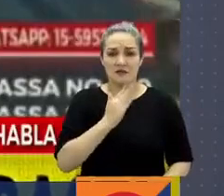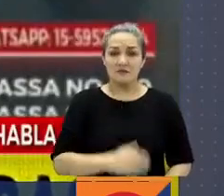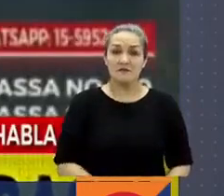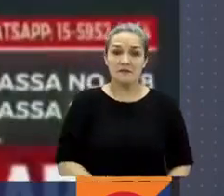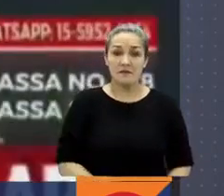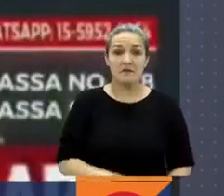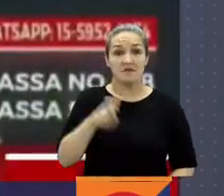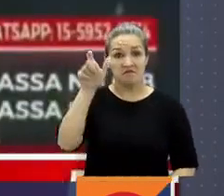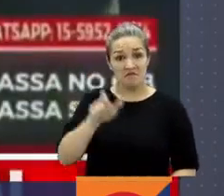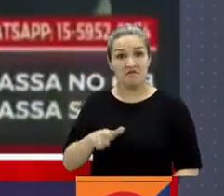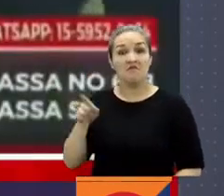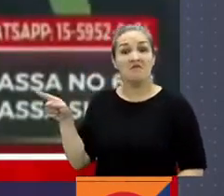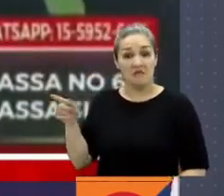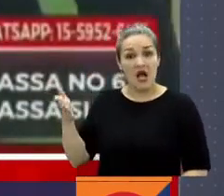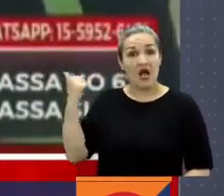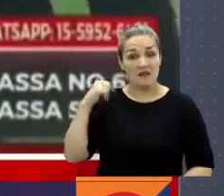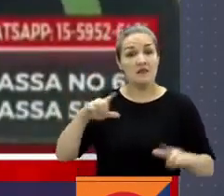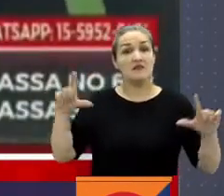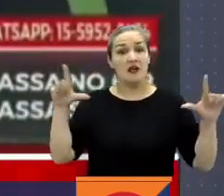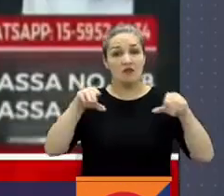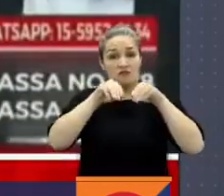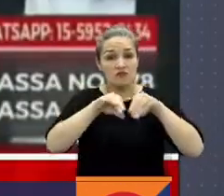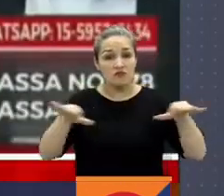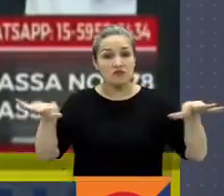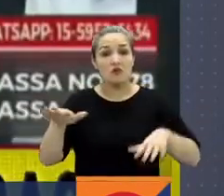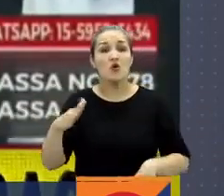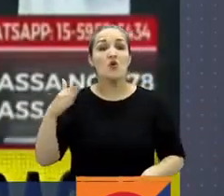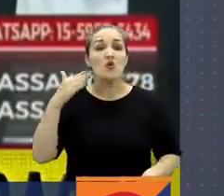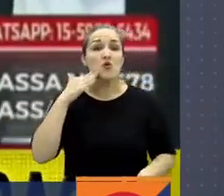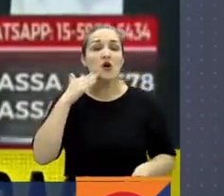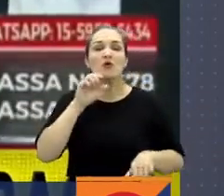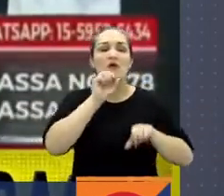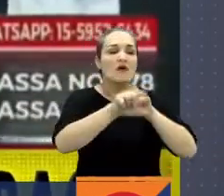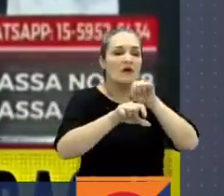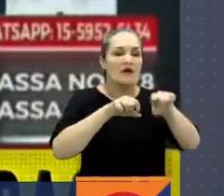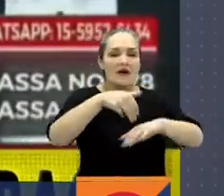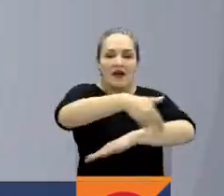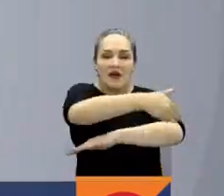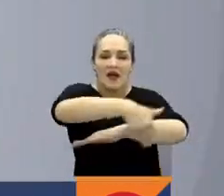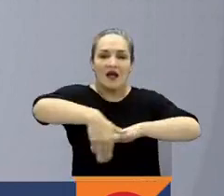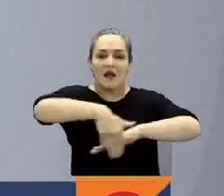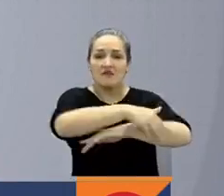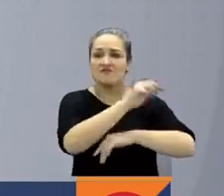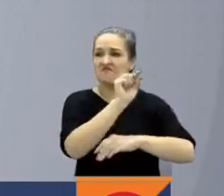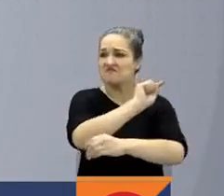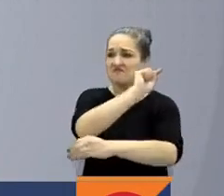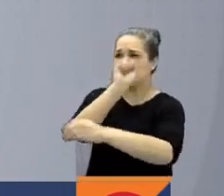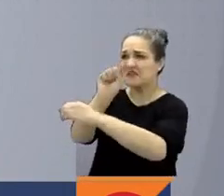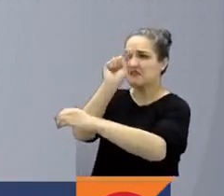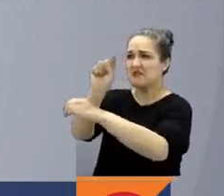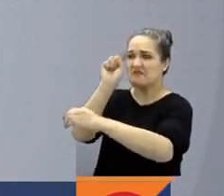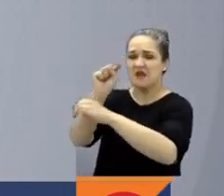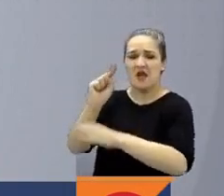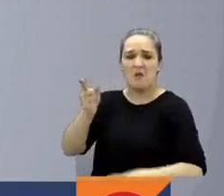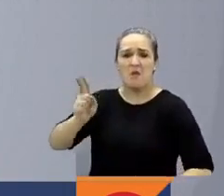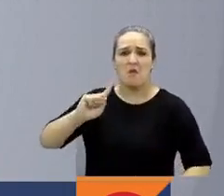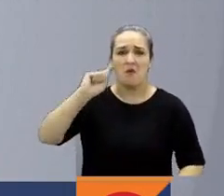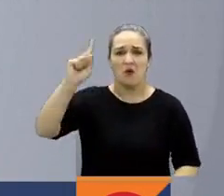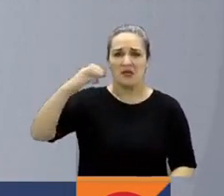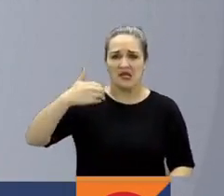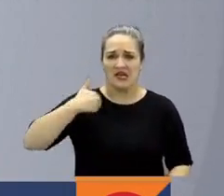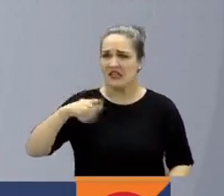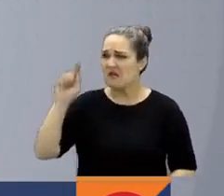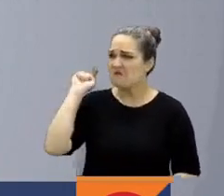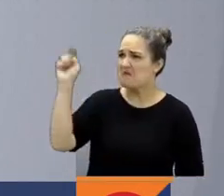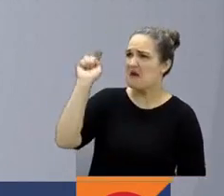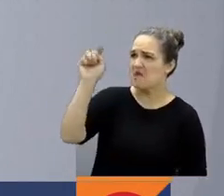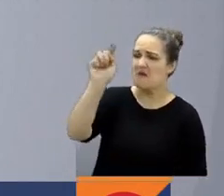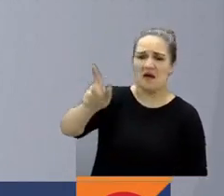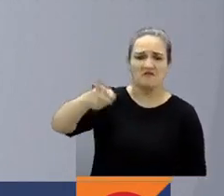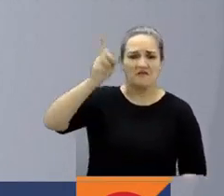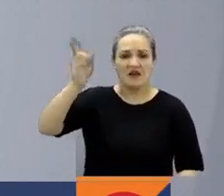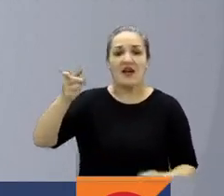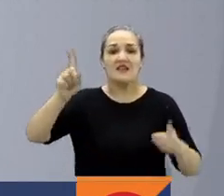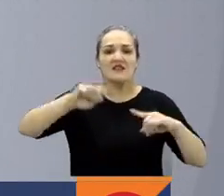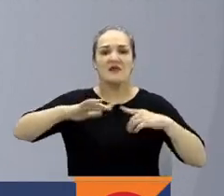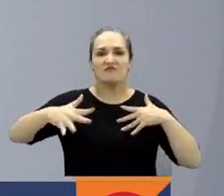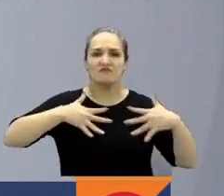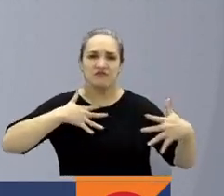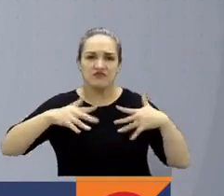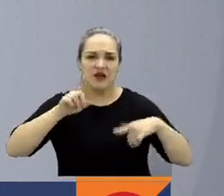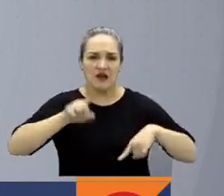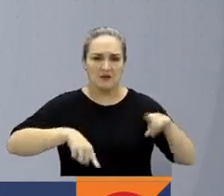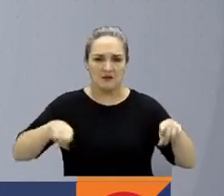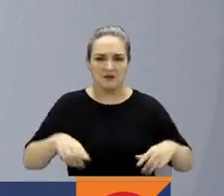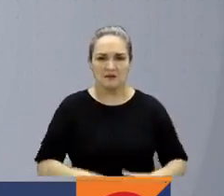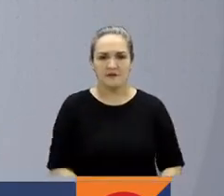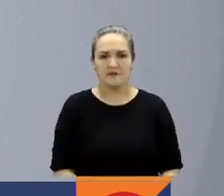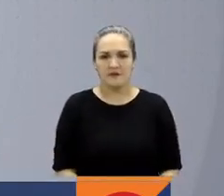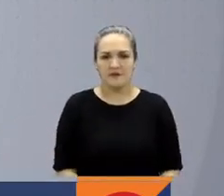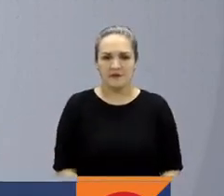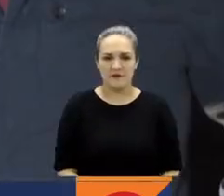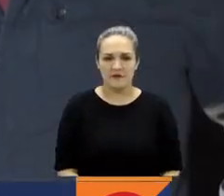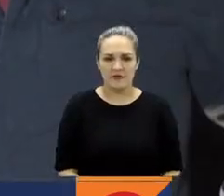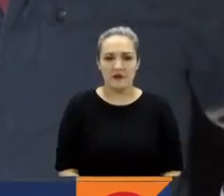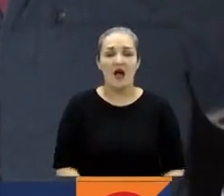SUS IDEOLOGíAS NAZIS.